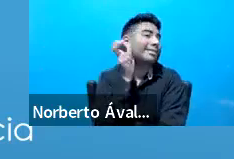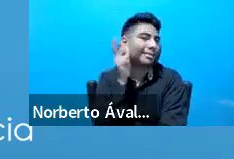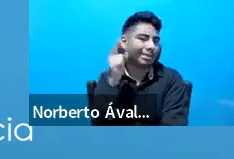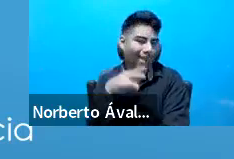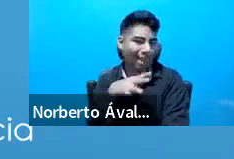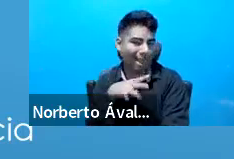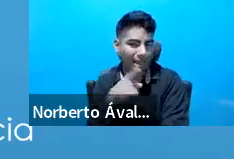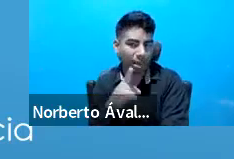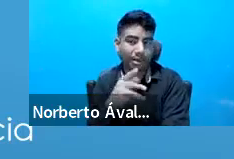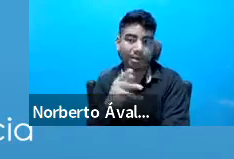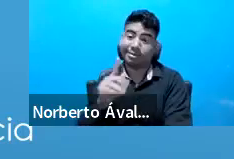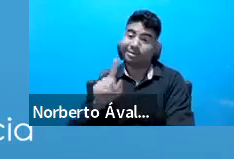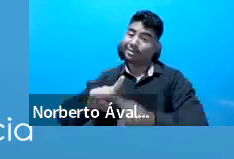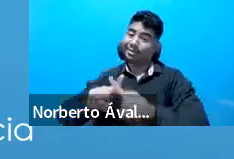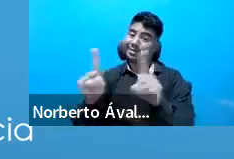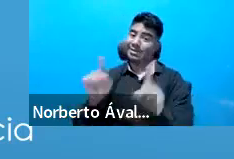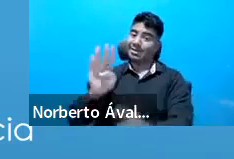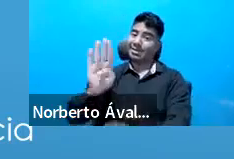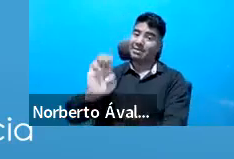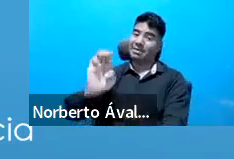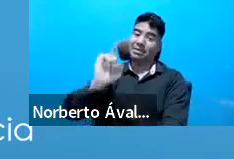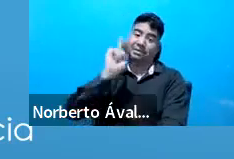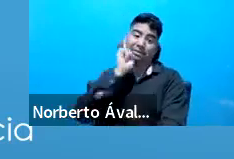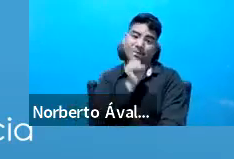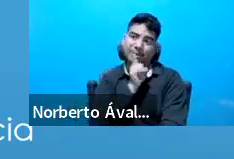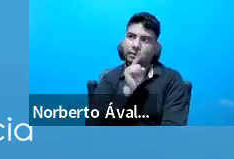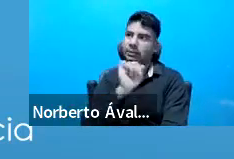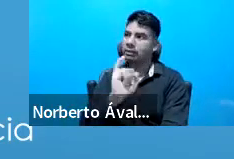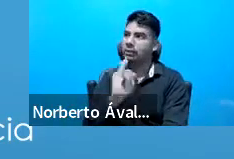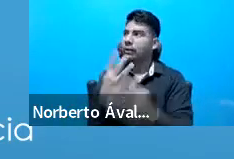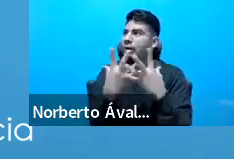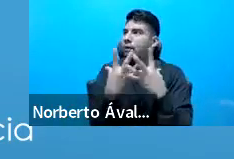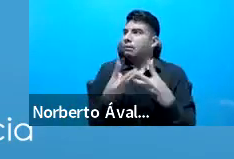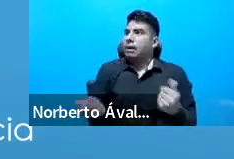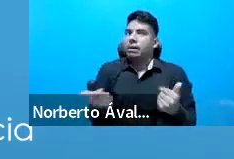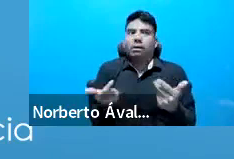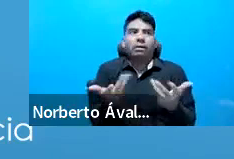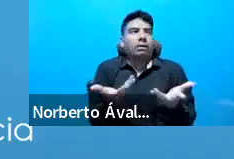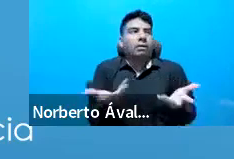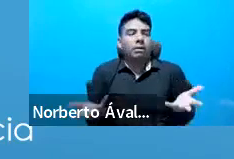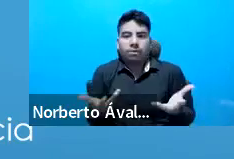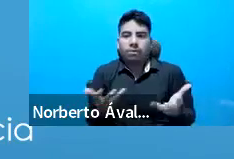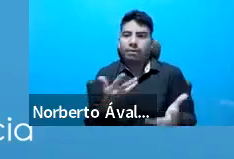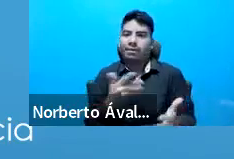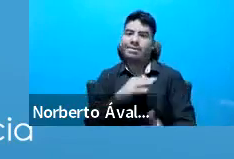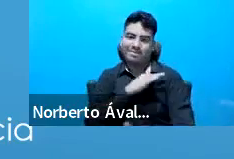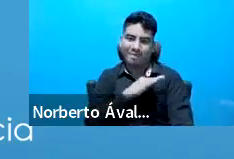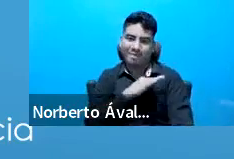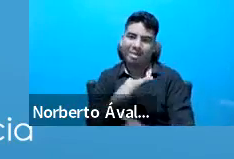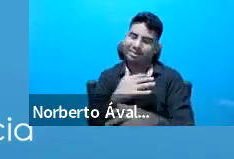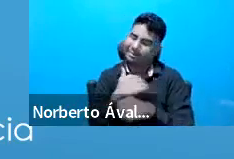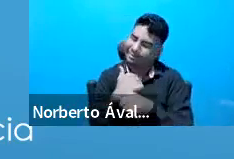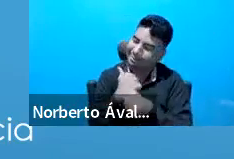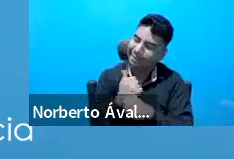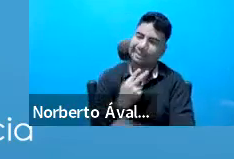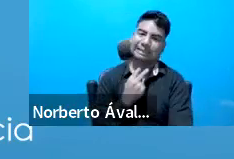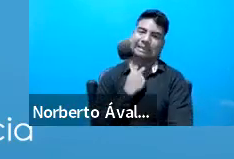pero en algún momento va a regresar para el niño sordo sí y puede ser ser incluso muy Angustiante antes , entonces entonces este tipo de inferencias